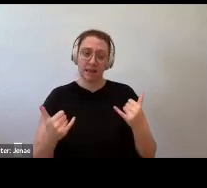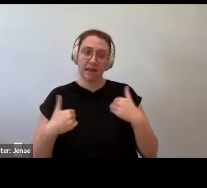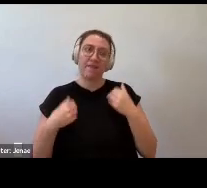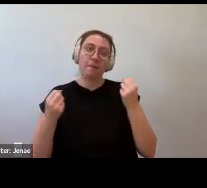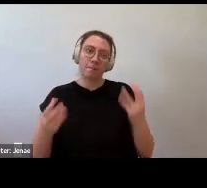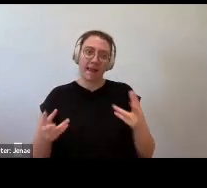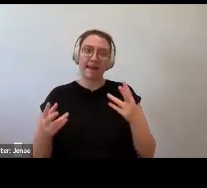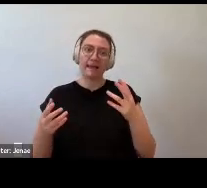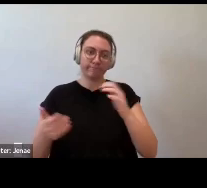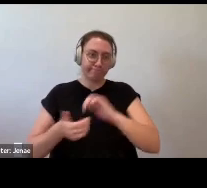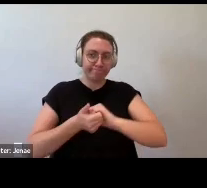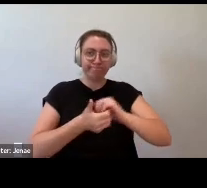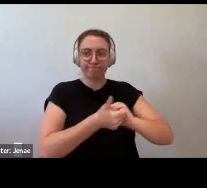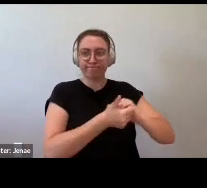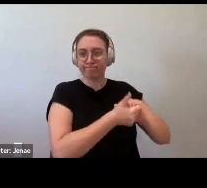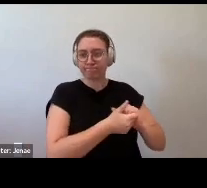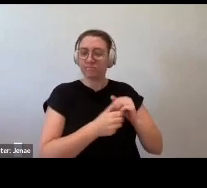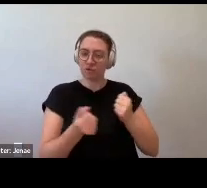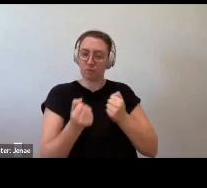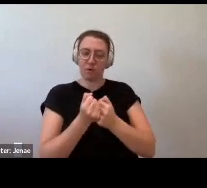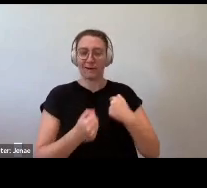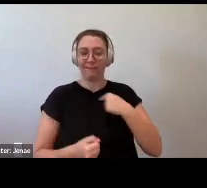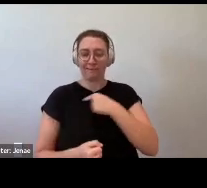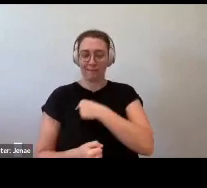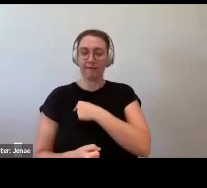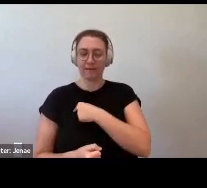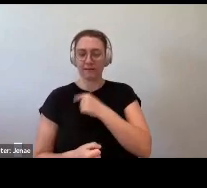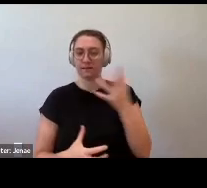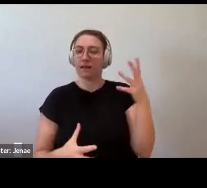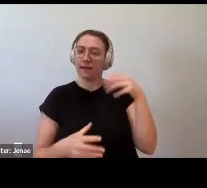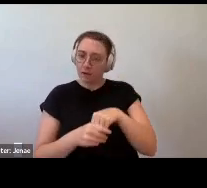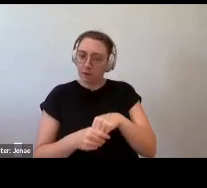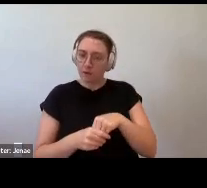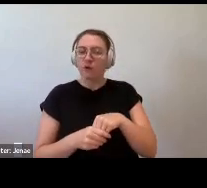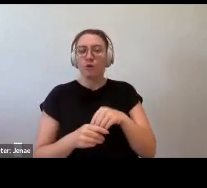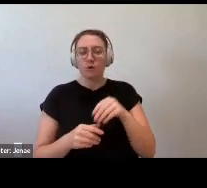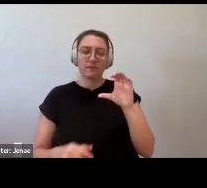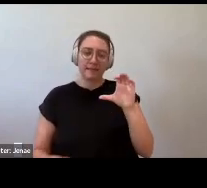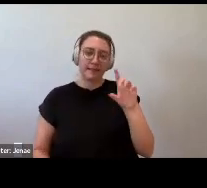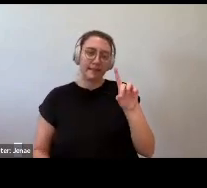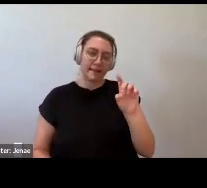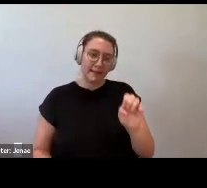que nos apoyan en este esfuerzo, entre ellos, como se mencionó, el centro de intercambio de